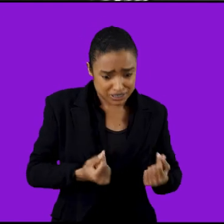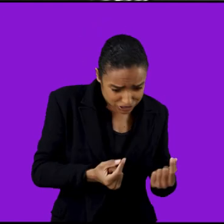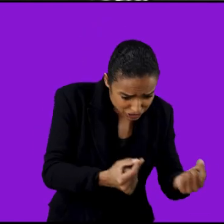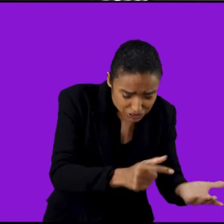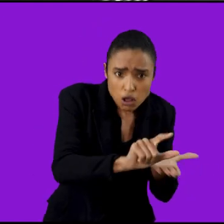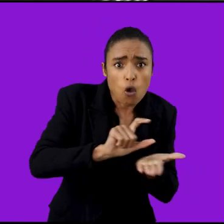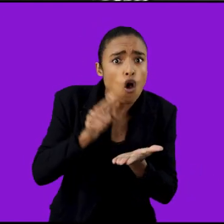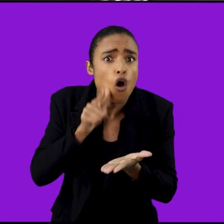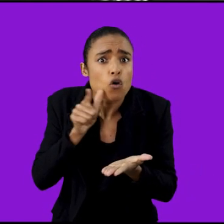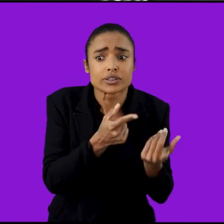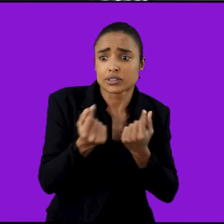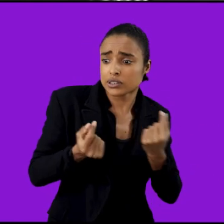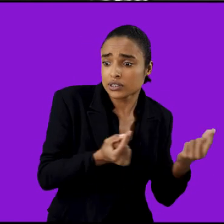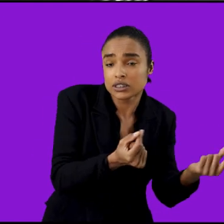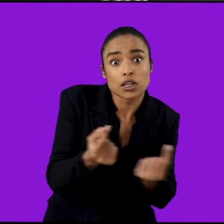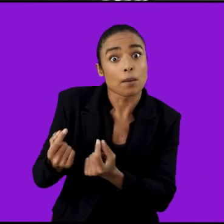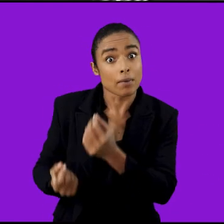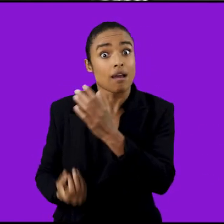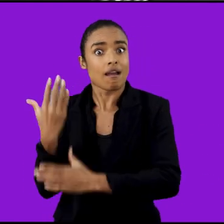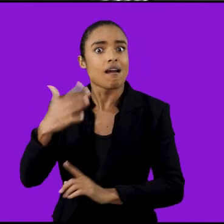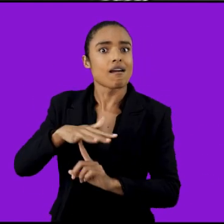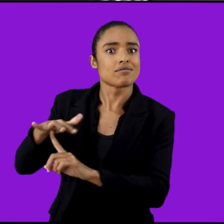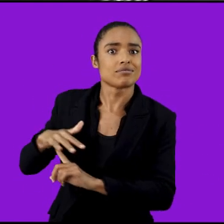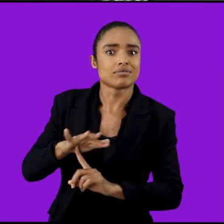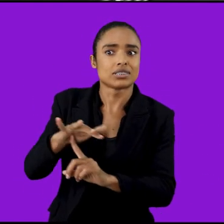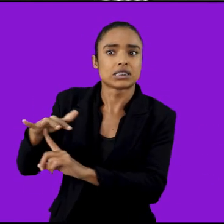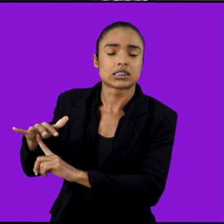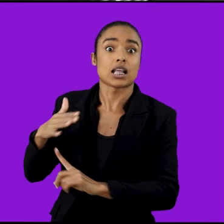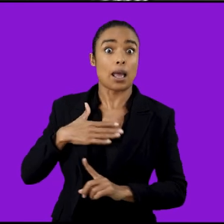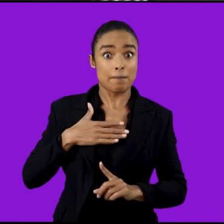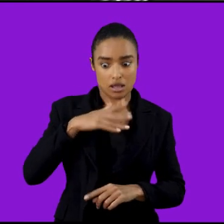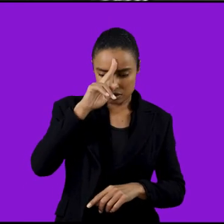vamo brigar pelo dinheiro. Então a pausa ela. Ela é assim, a minha paz. Cê entendeu?